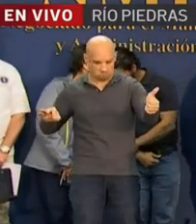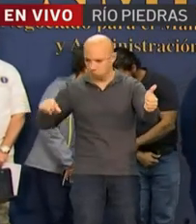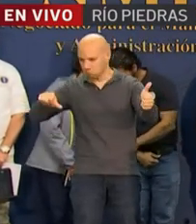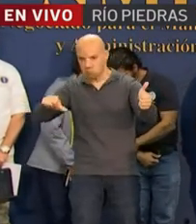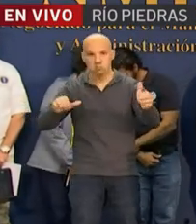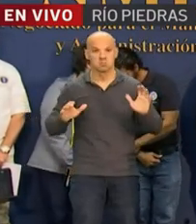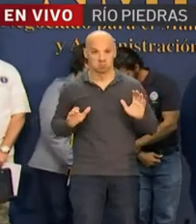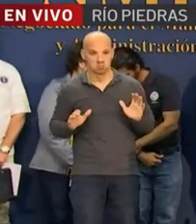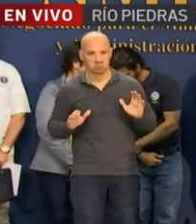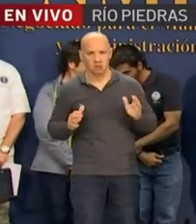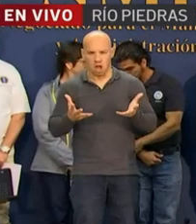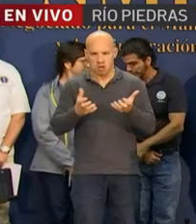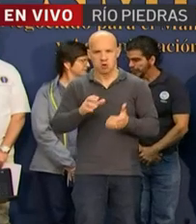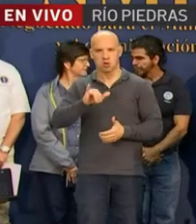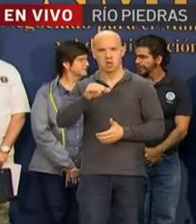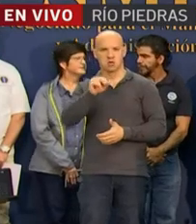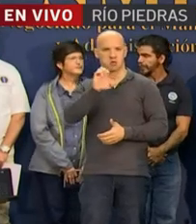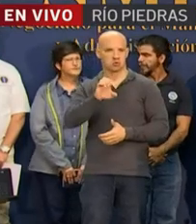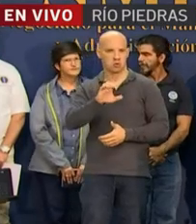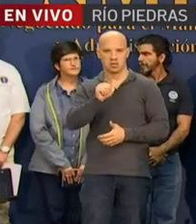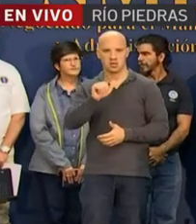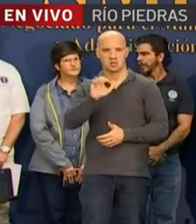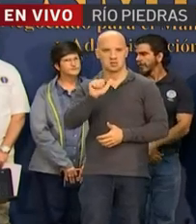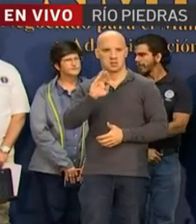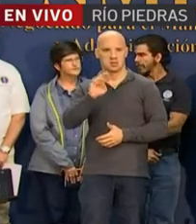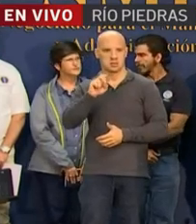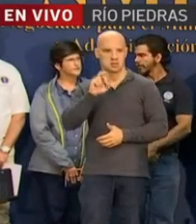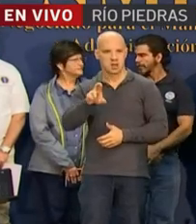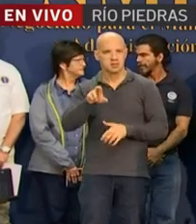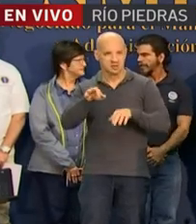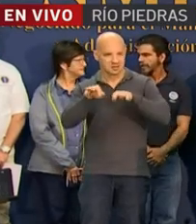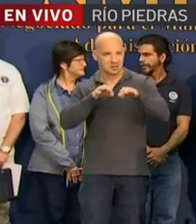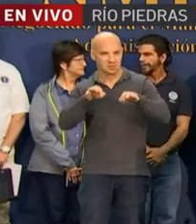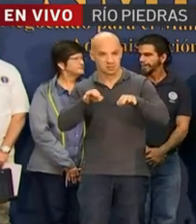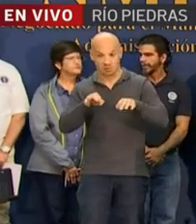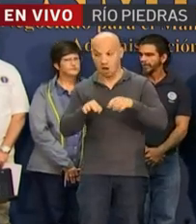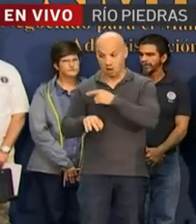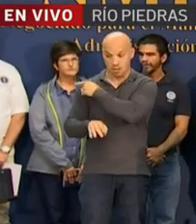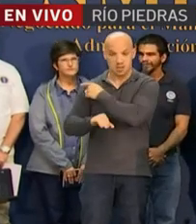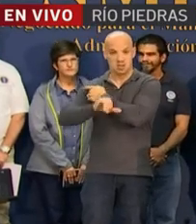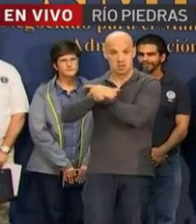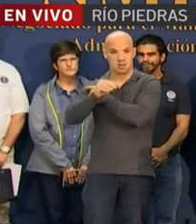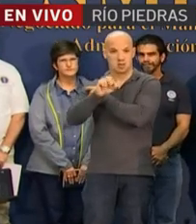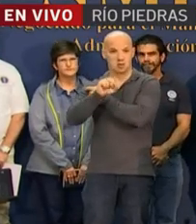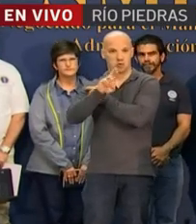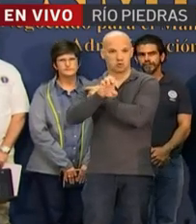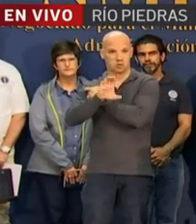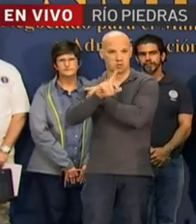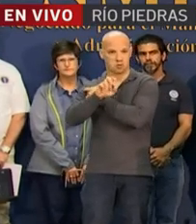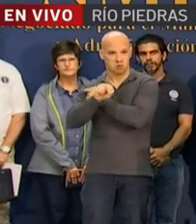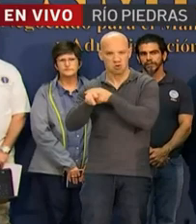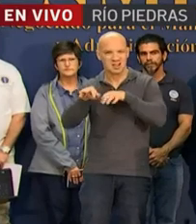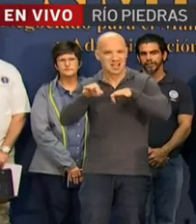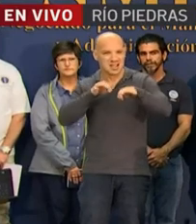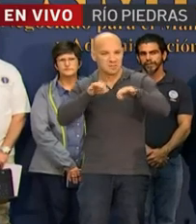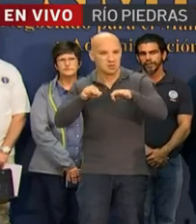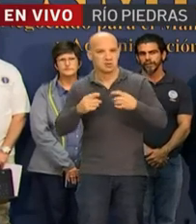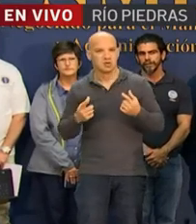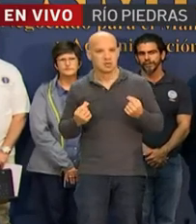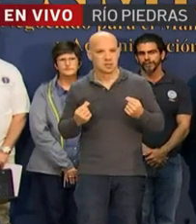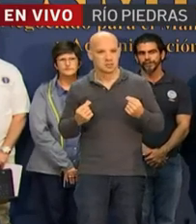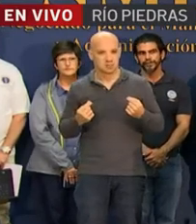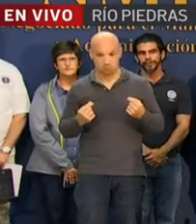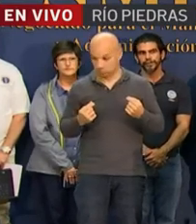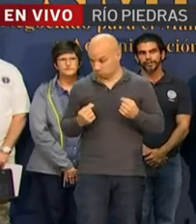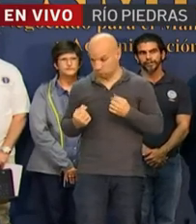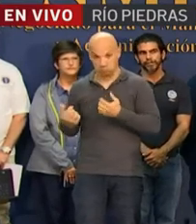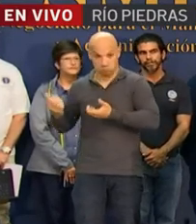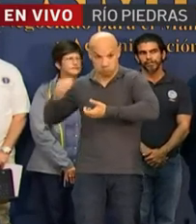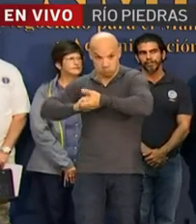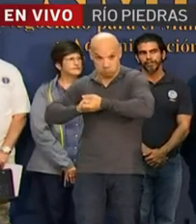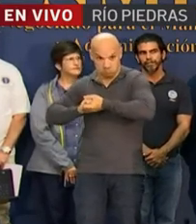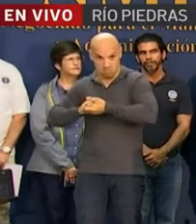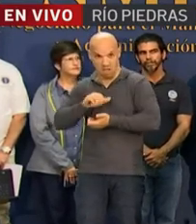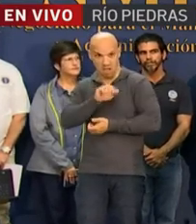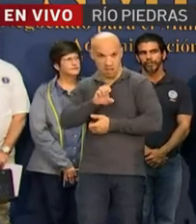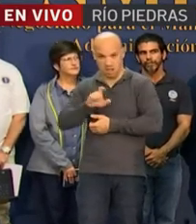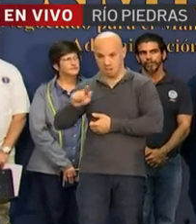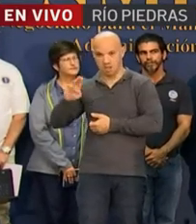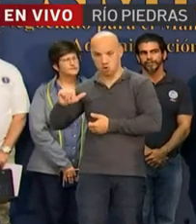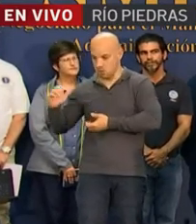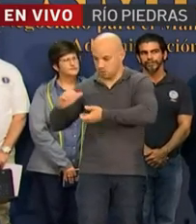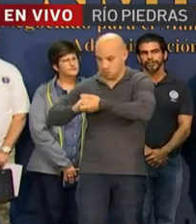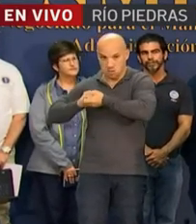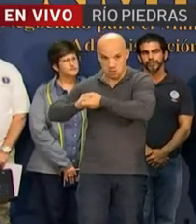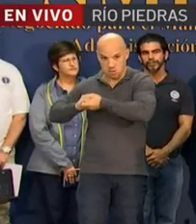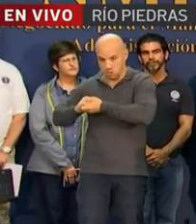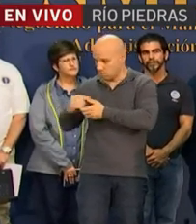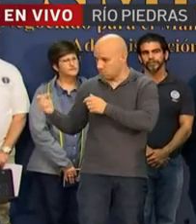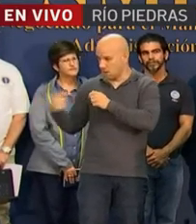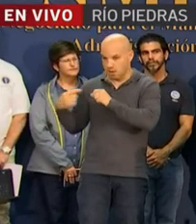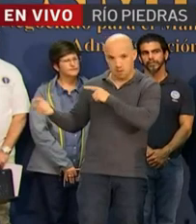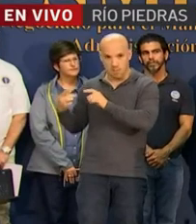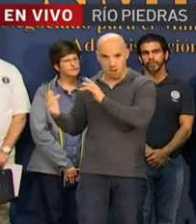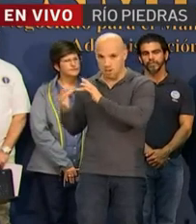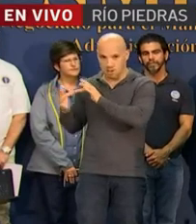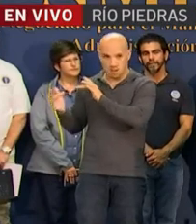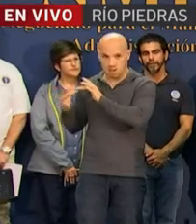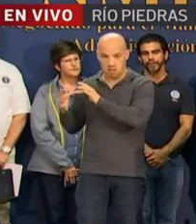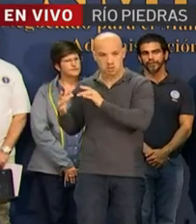OPERANDO CON LAS DEMANDAS EN